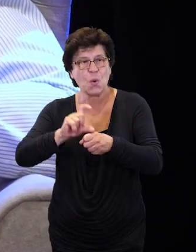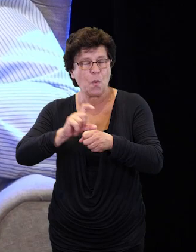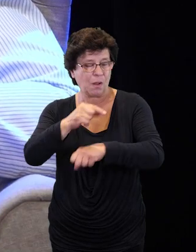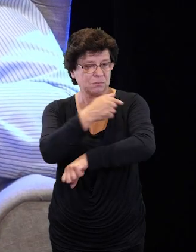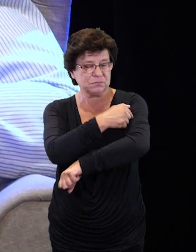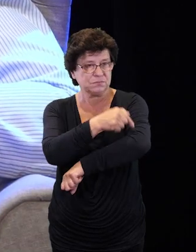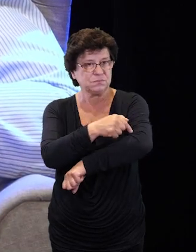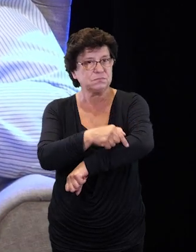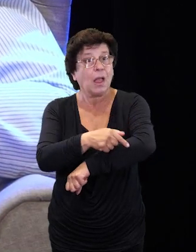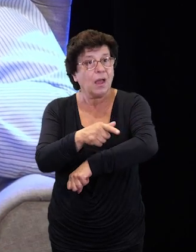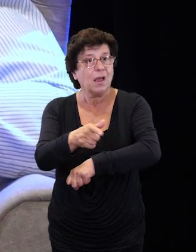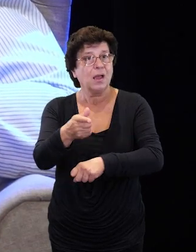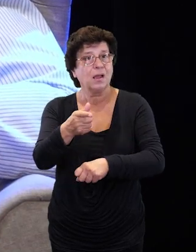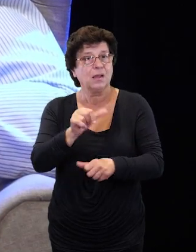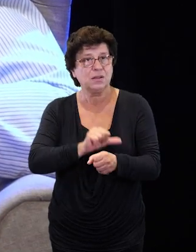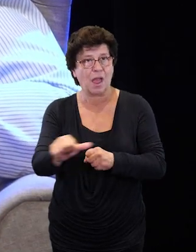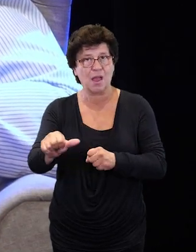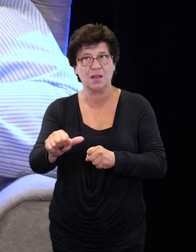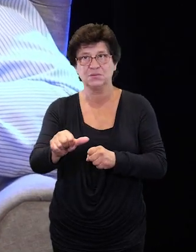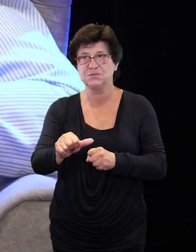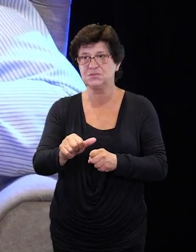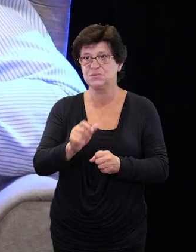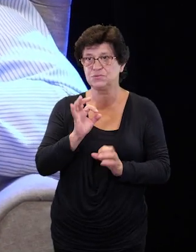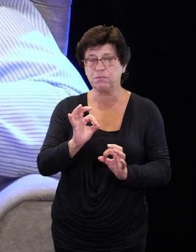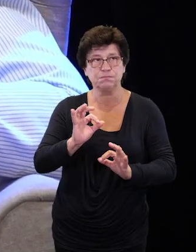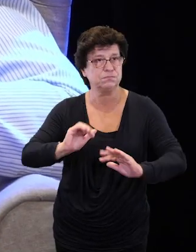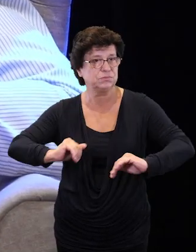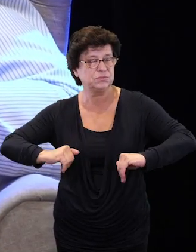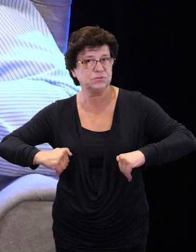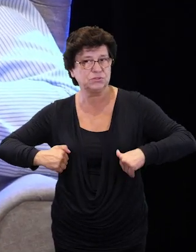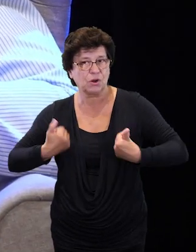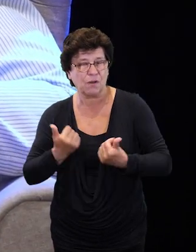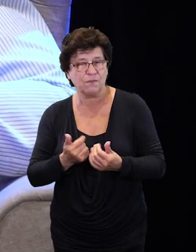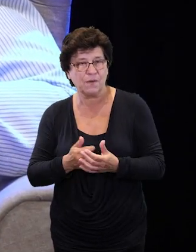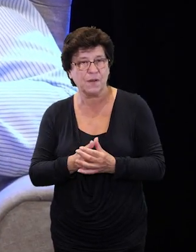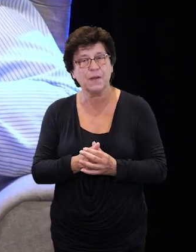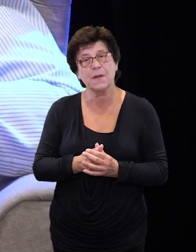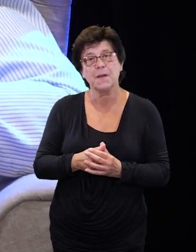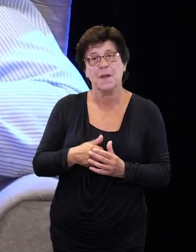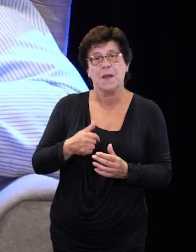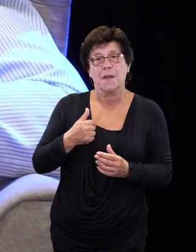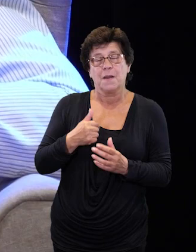Albo akupunktura, która ma część oczywiście badań naukowych, można się spierać, że działa, nie działa,